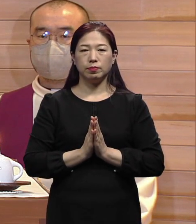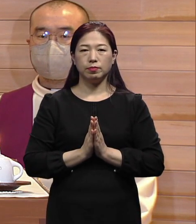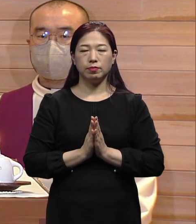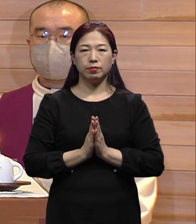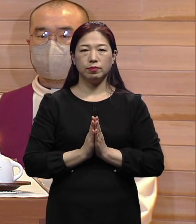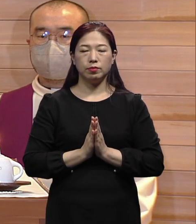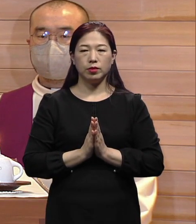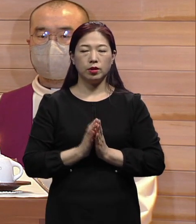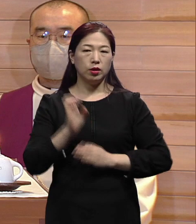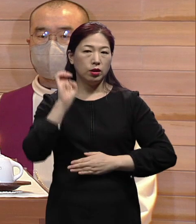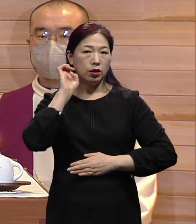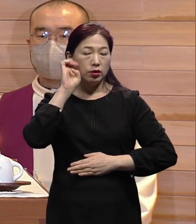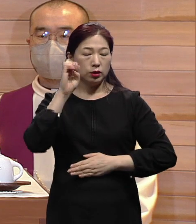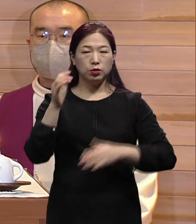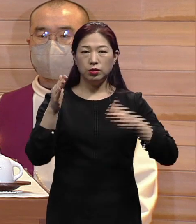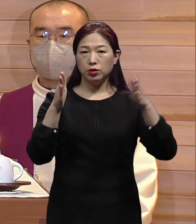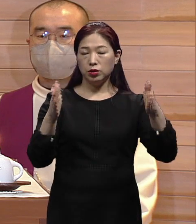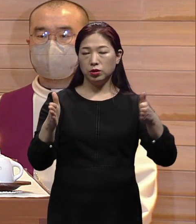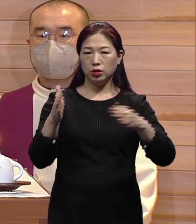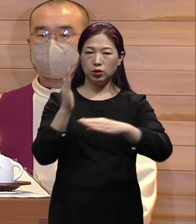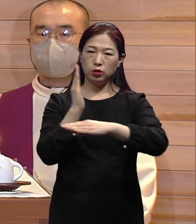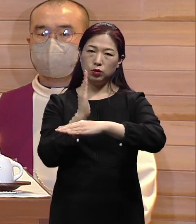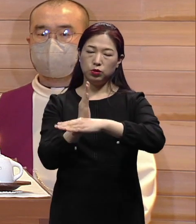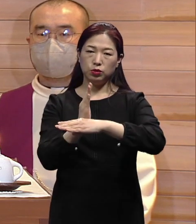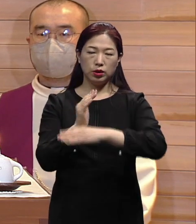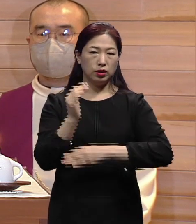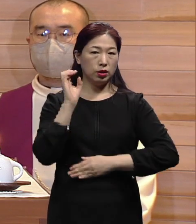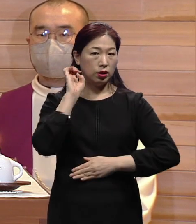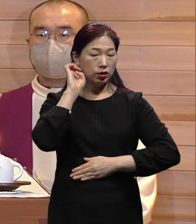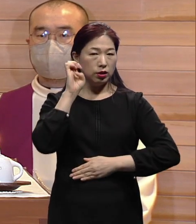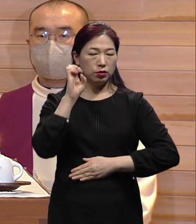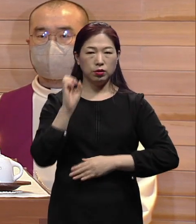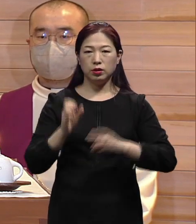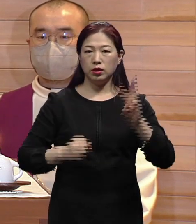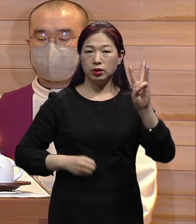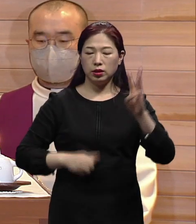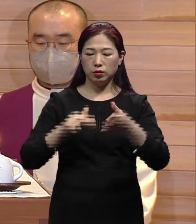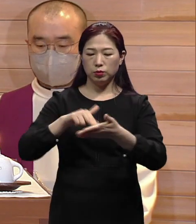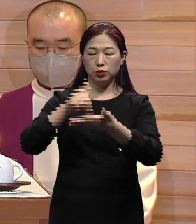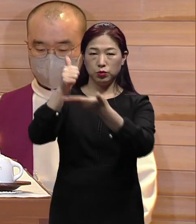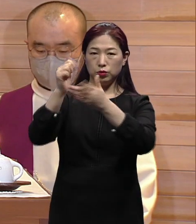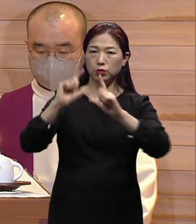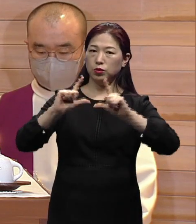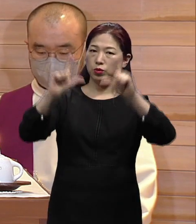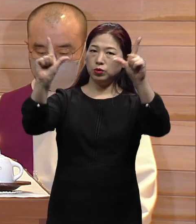사순시기 중반에 들어서는 사순 제3주일입니다